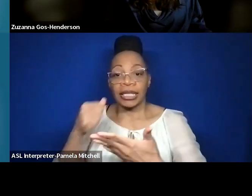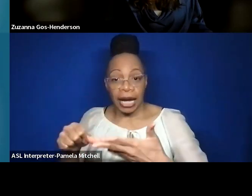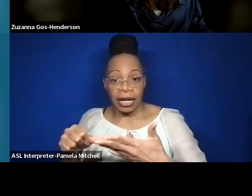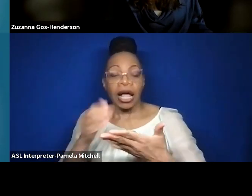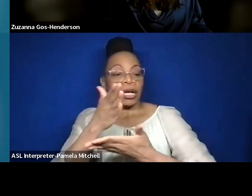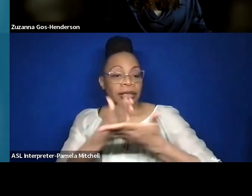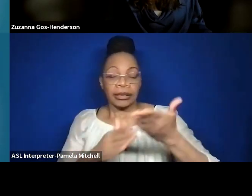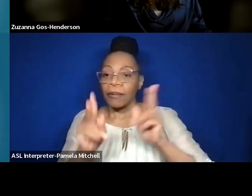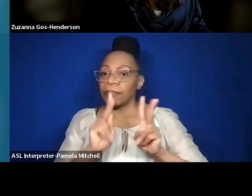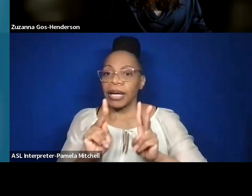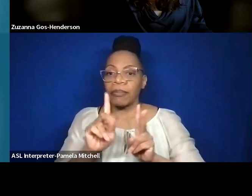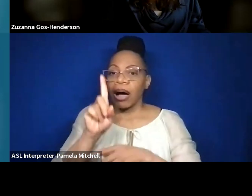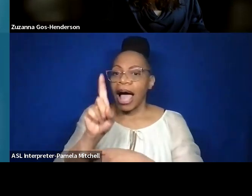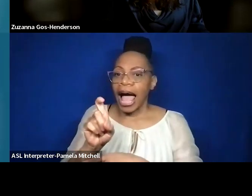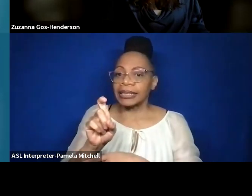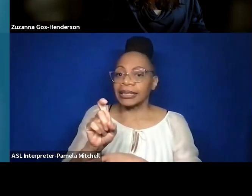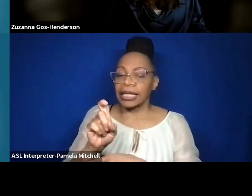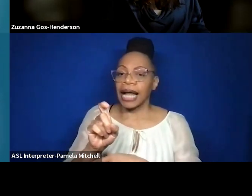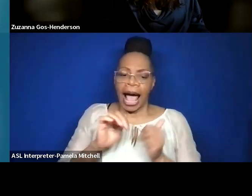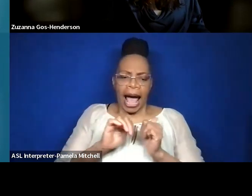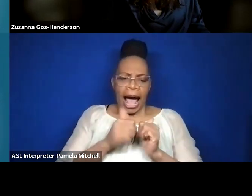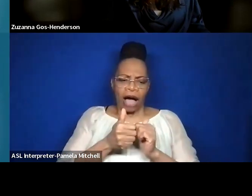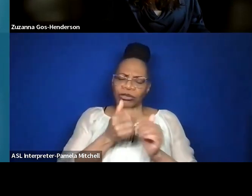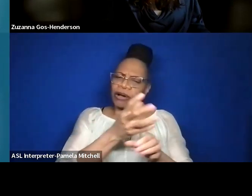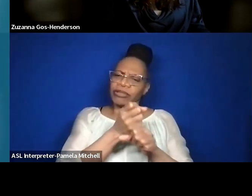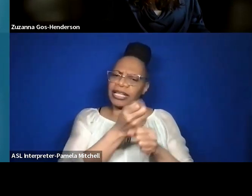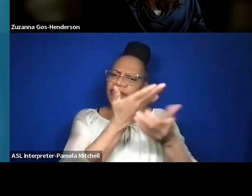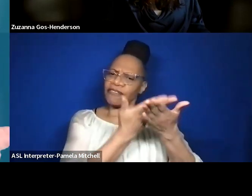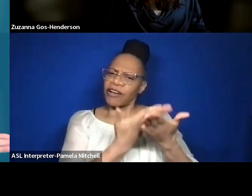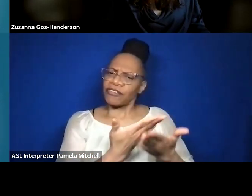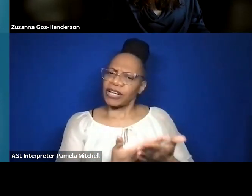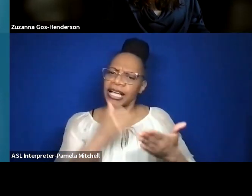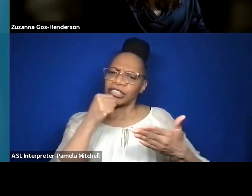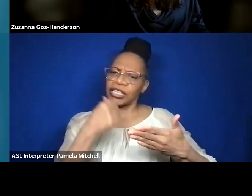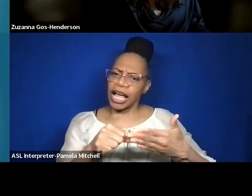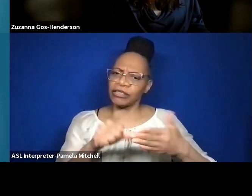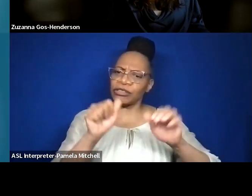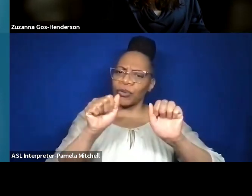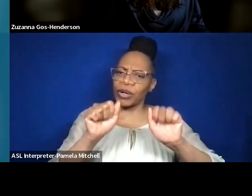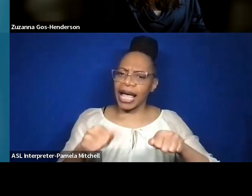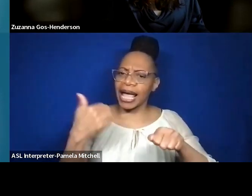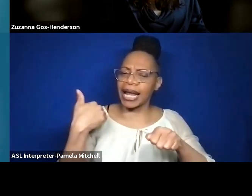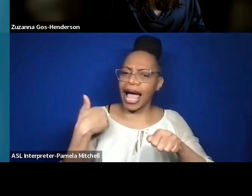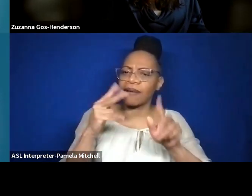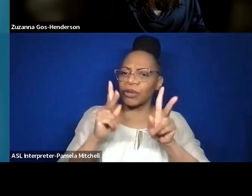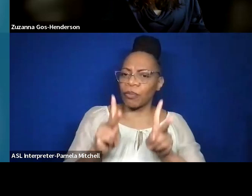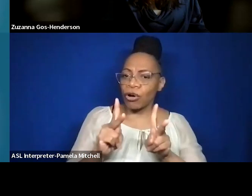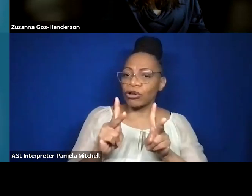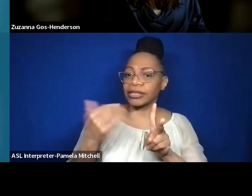¿Cómo consigo una carta de verificación de beneficios para poder conectar a esa persona con la vivienda porque eso es necesario?